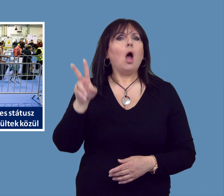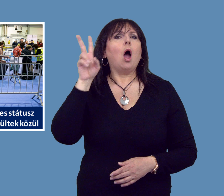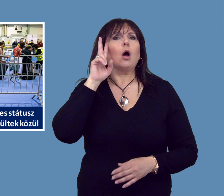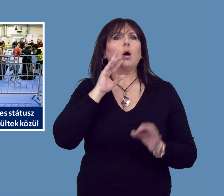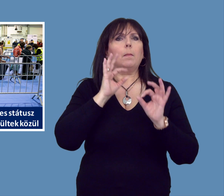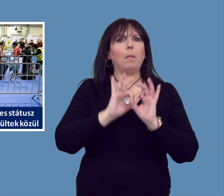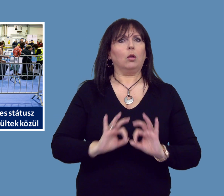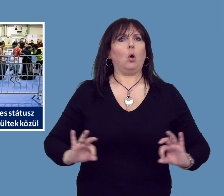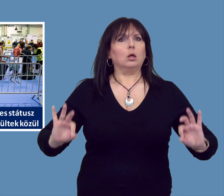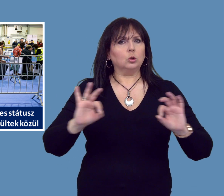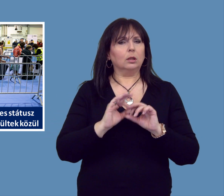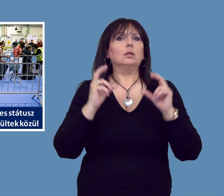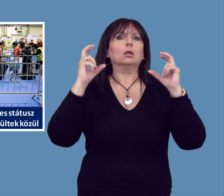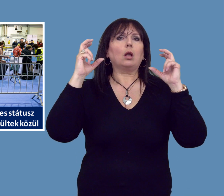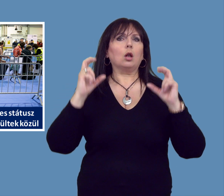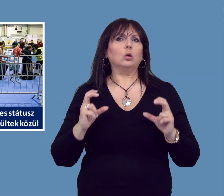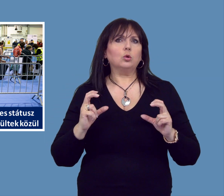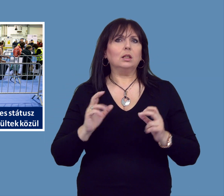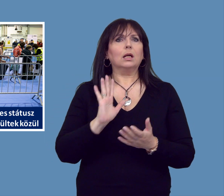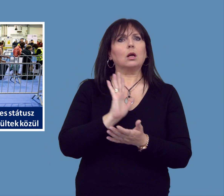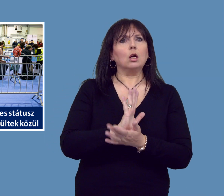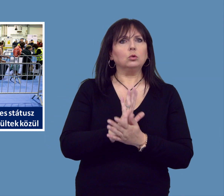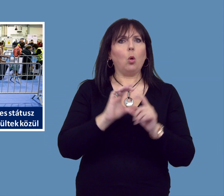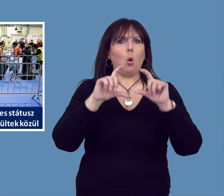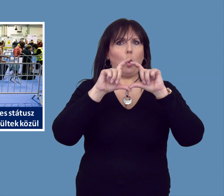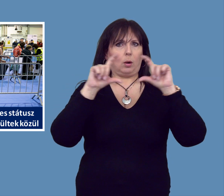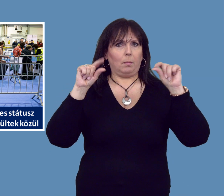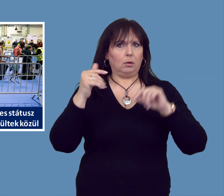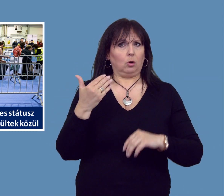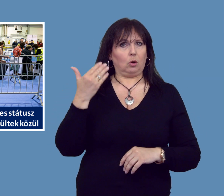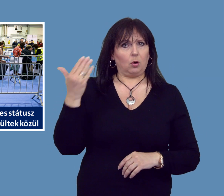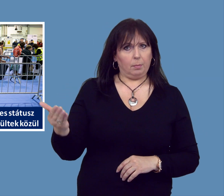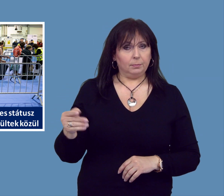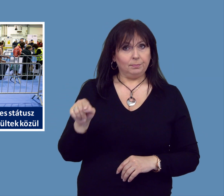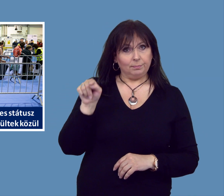magyarországi tartózkodásukat igazoló okmányt állítanak ki,